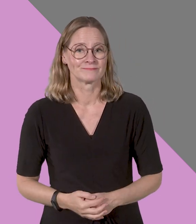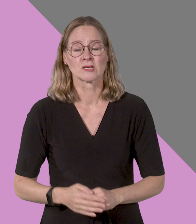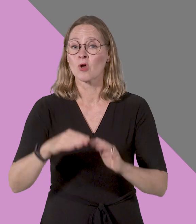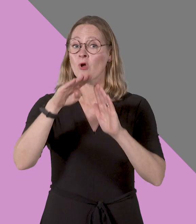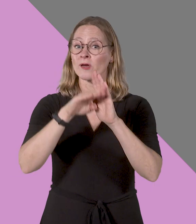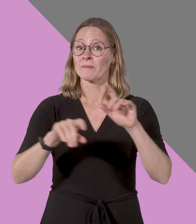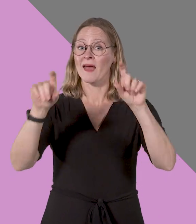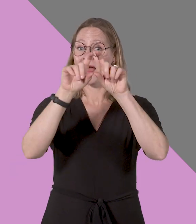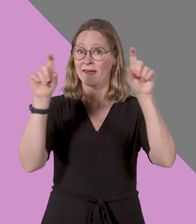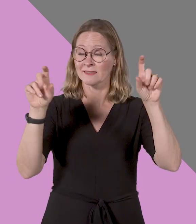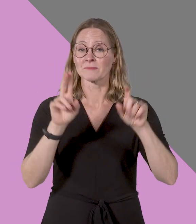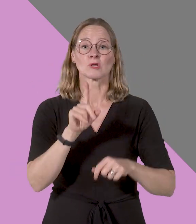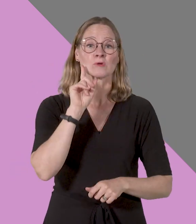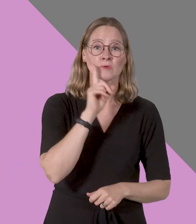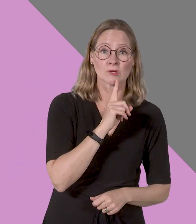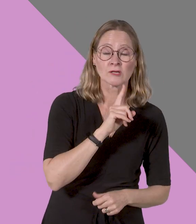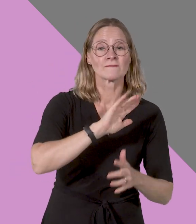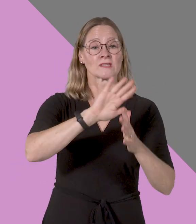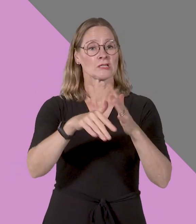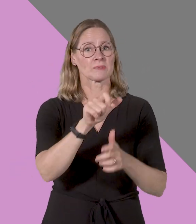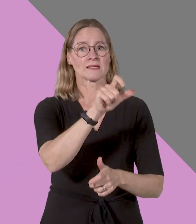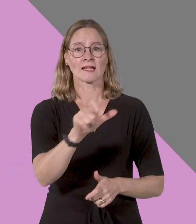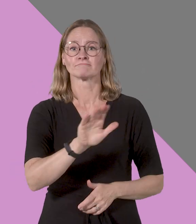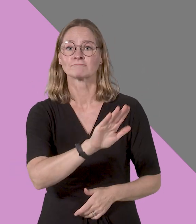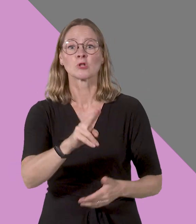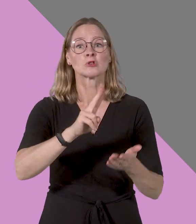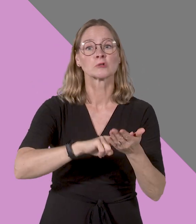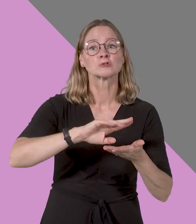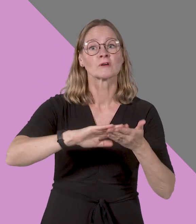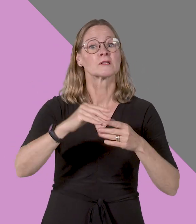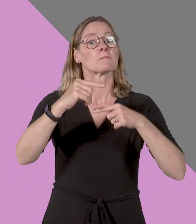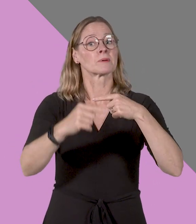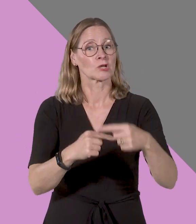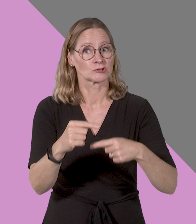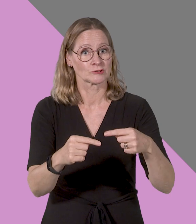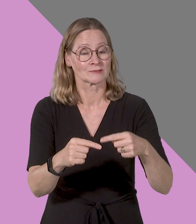Jakson aiheena on kuurojen ja viittoma- kielisten totuus- ja sovintoprosessi, -